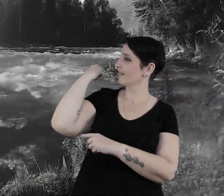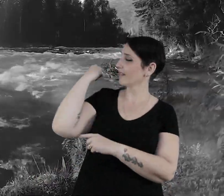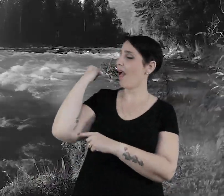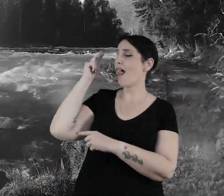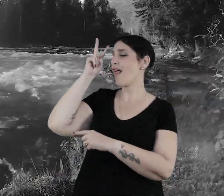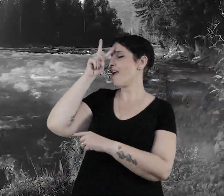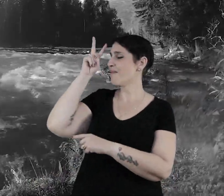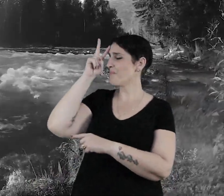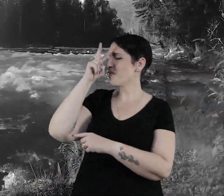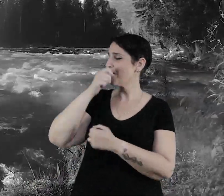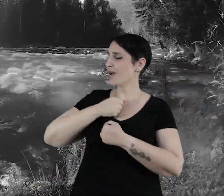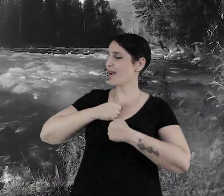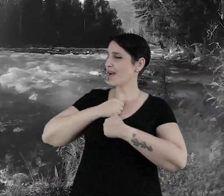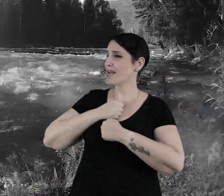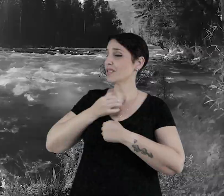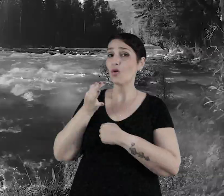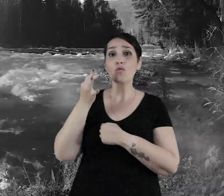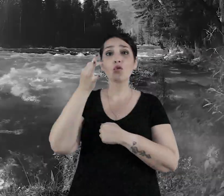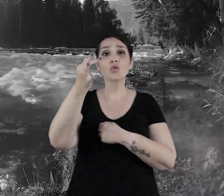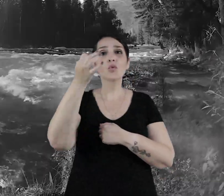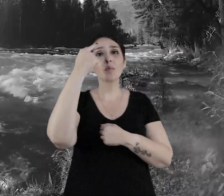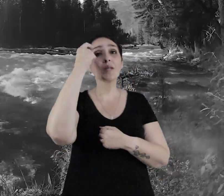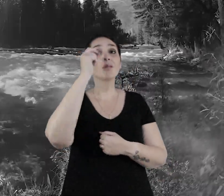e o futuro com saudades.